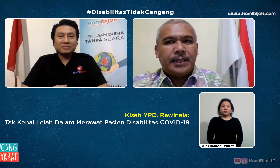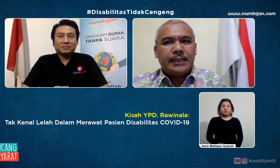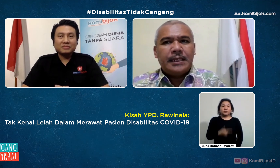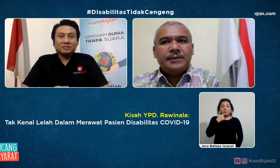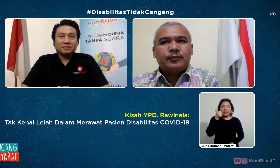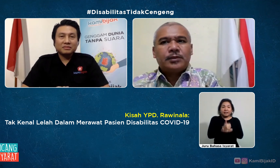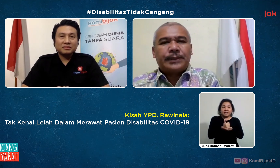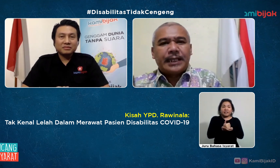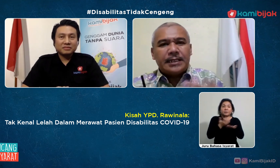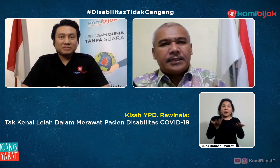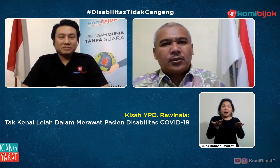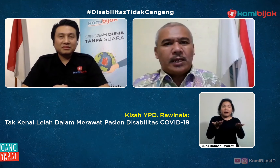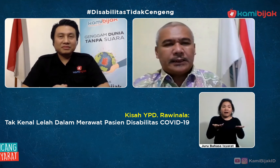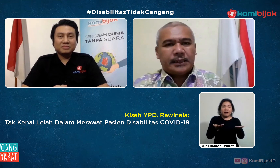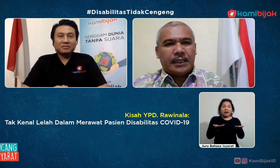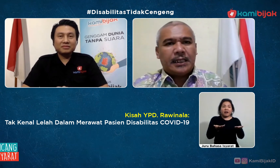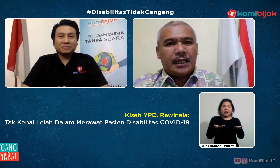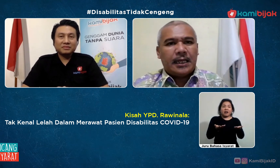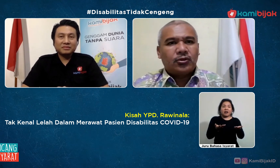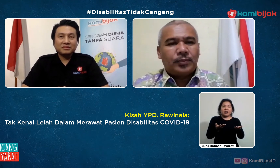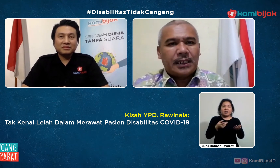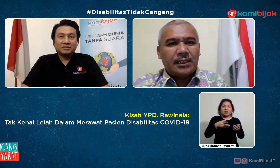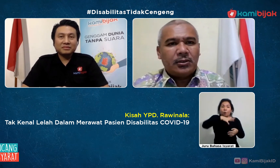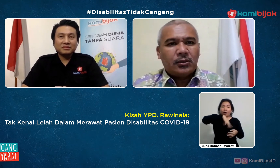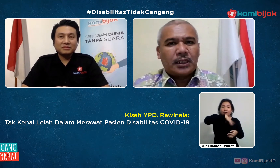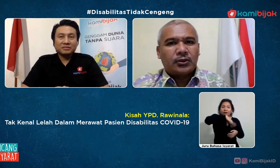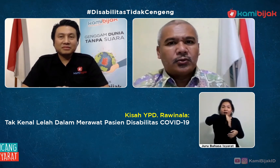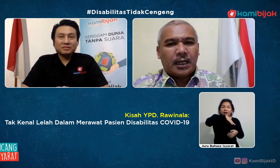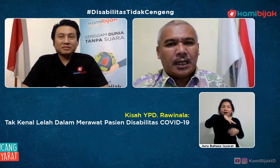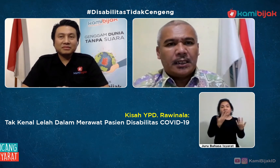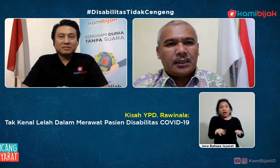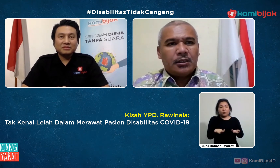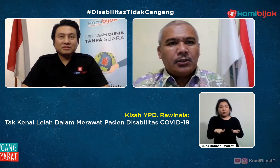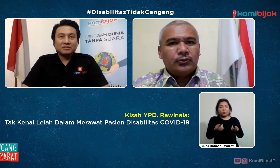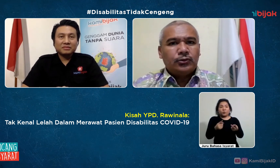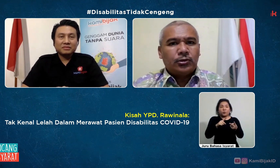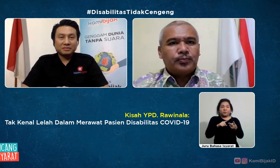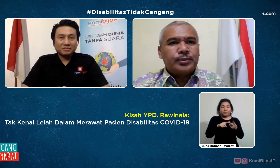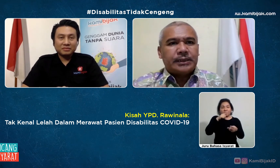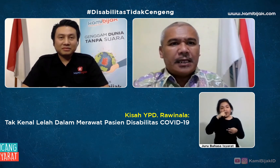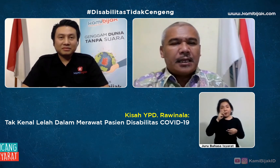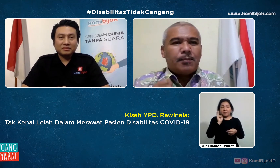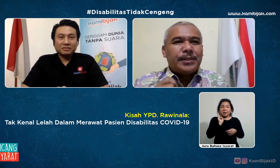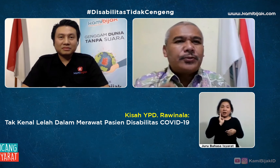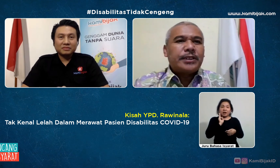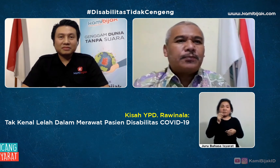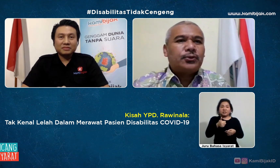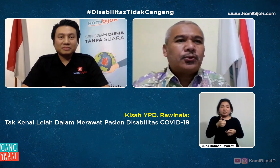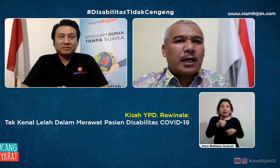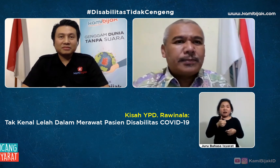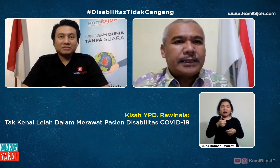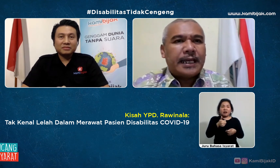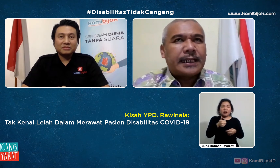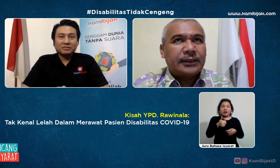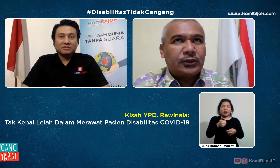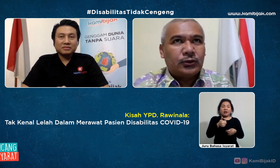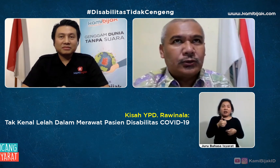adalah Bagaimana peran dari keluarga atau peran orang tua untuk bisa memenuhi kebutuhan bagi anak